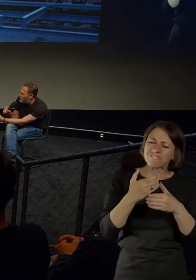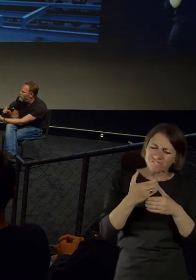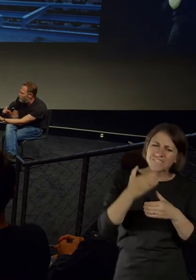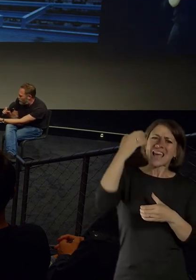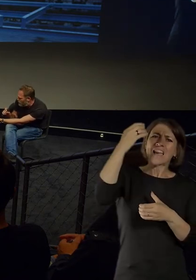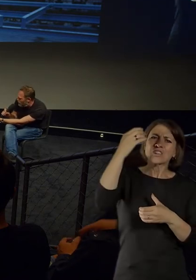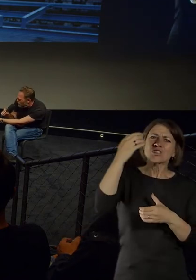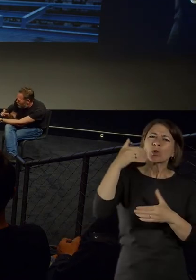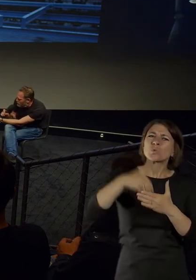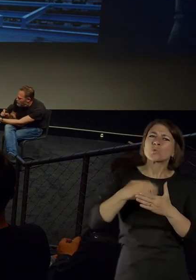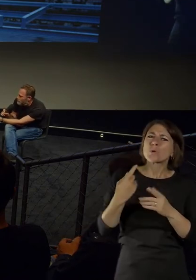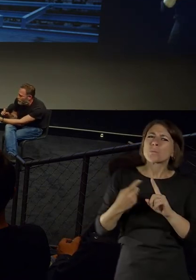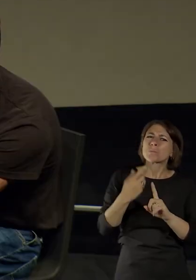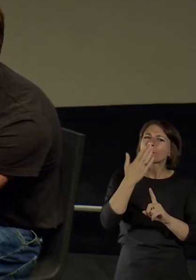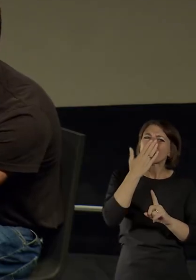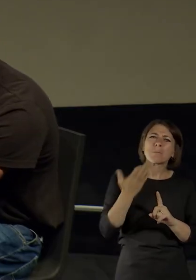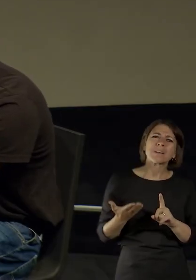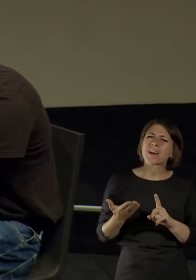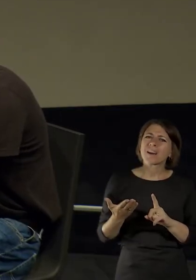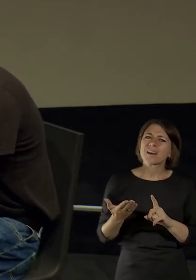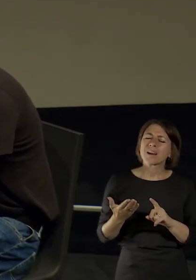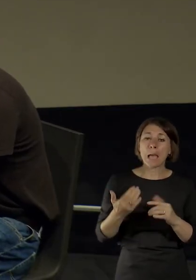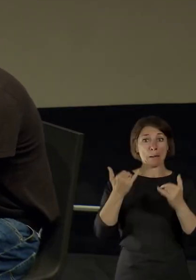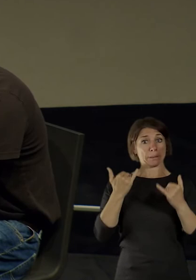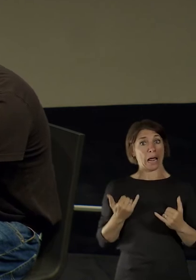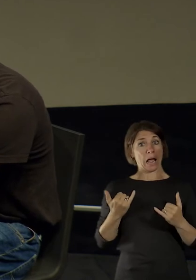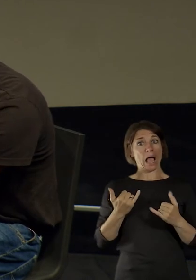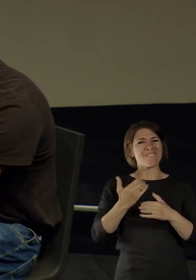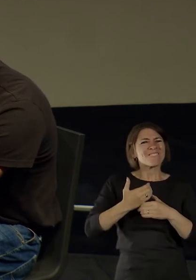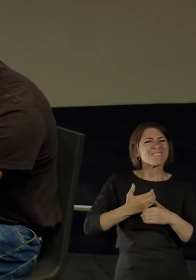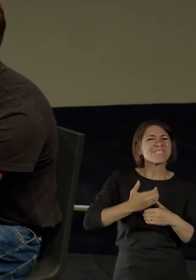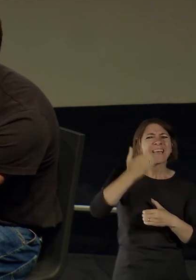Co je to věž v podmínkách Prahy. Protože samozřejmě něco jiného